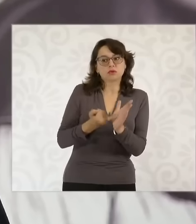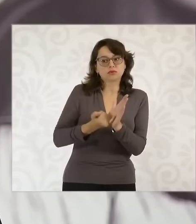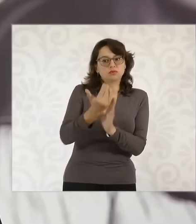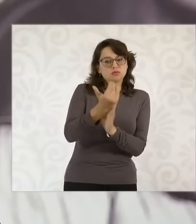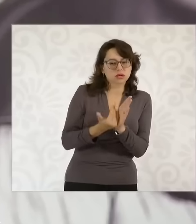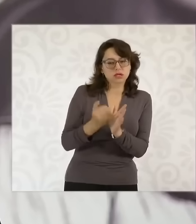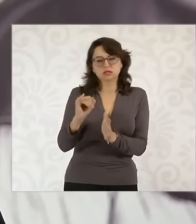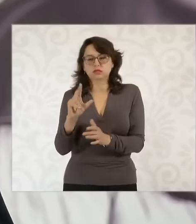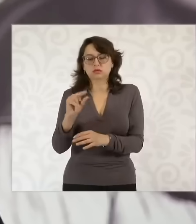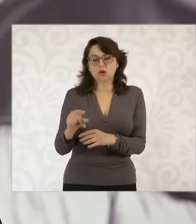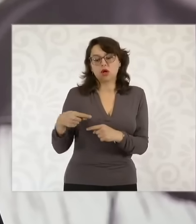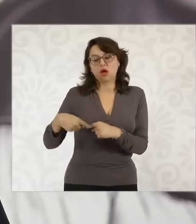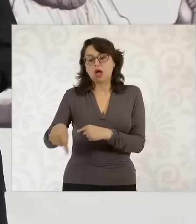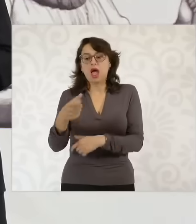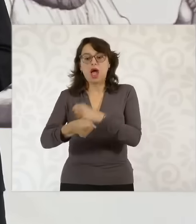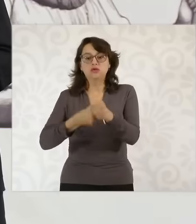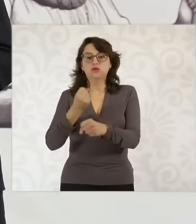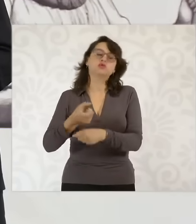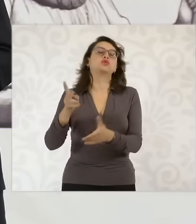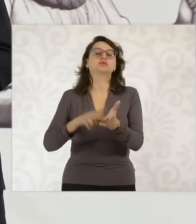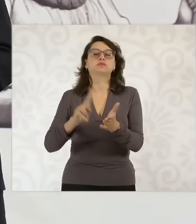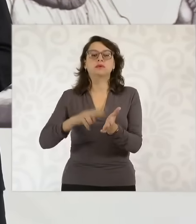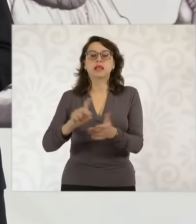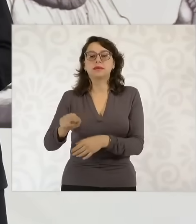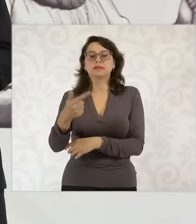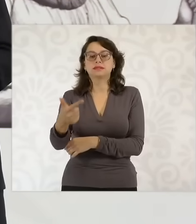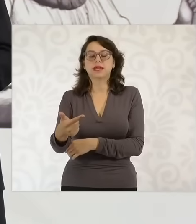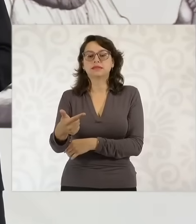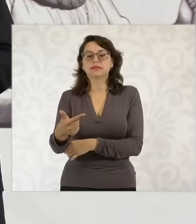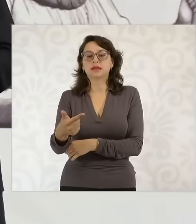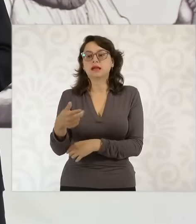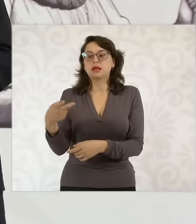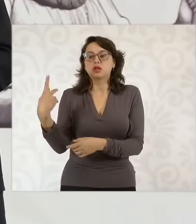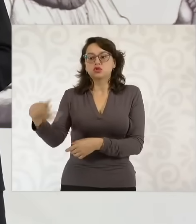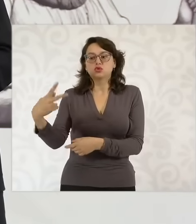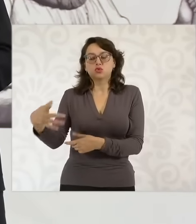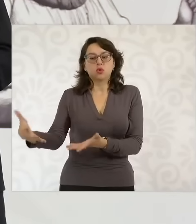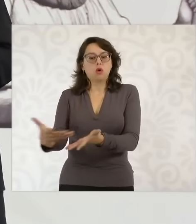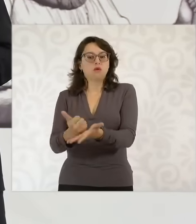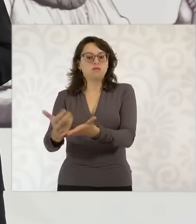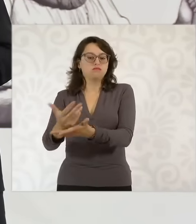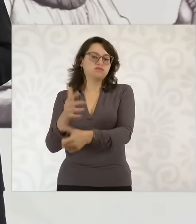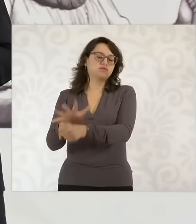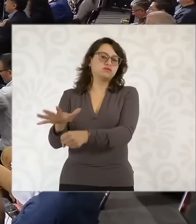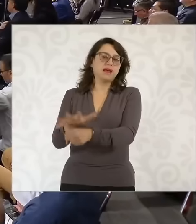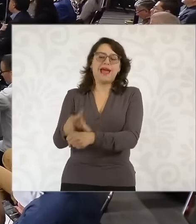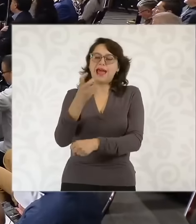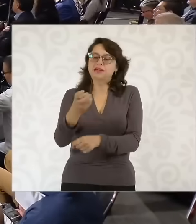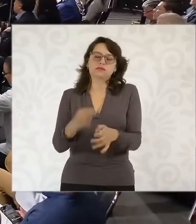a partir de ese año los flujos de ingresos de de petróleos mexicanos sean suficientes. Y lo de la